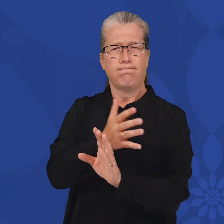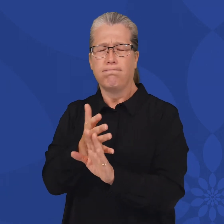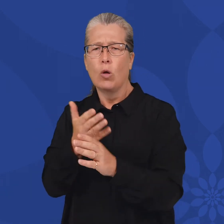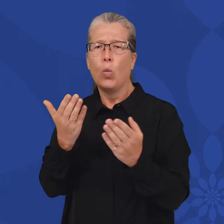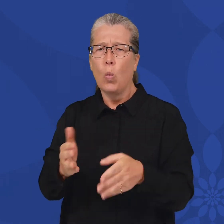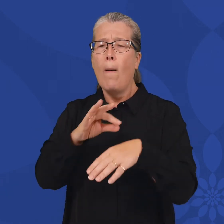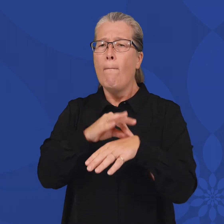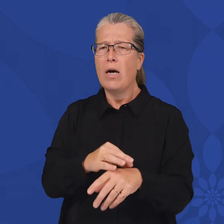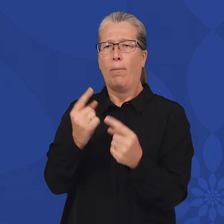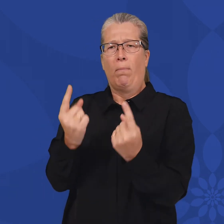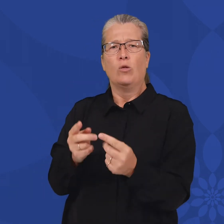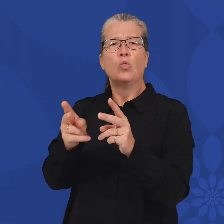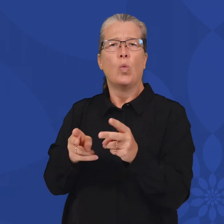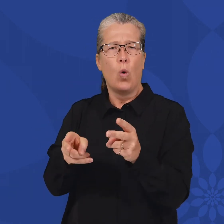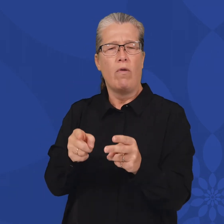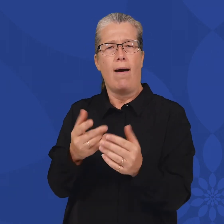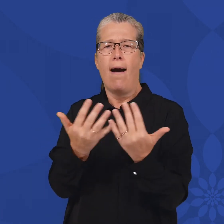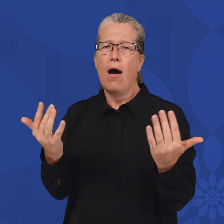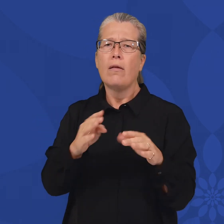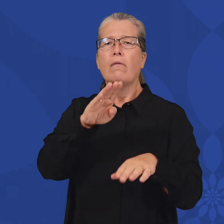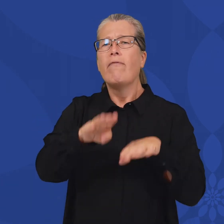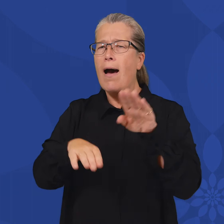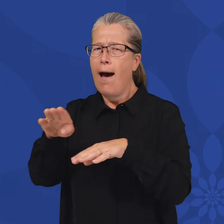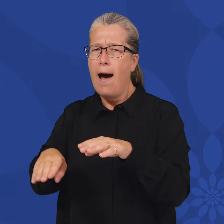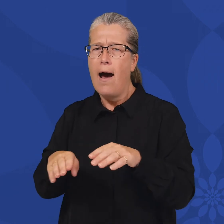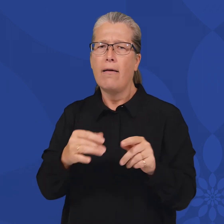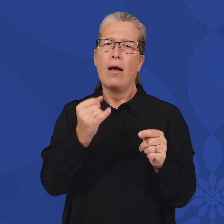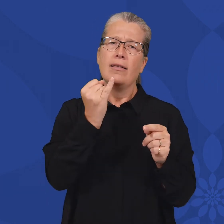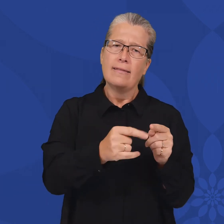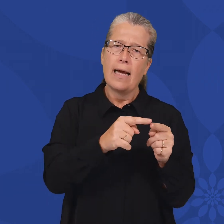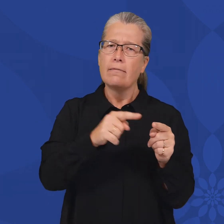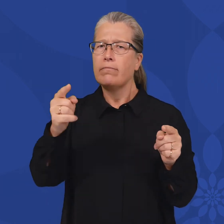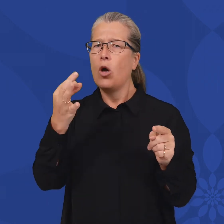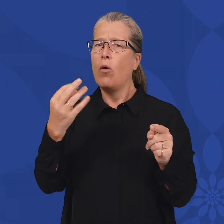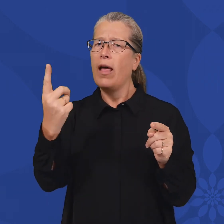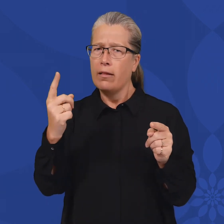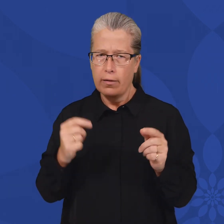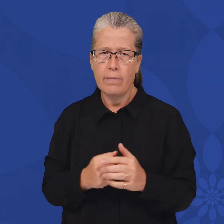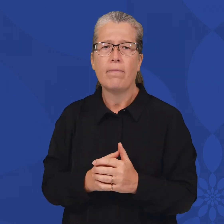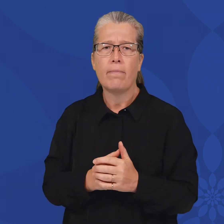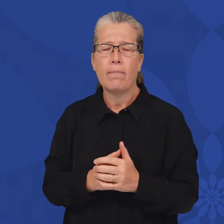60 och 81 patienter inom den specialiserade sjukvården de senaste sex veckorna.